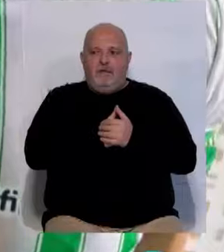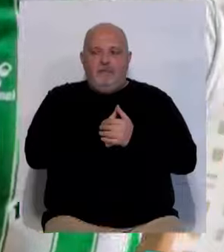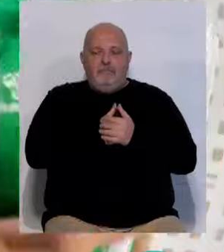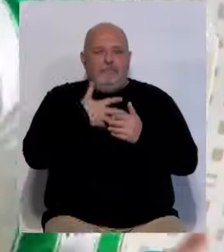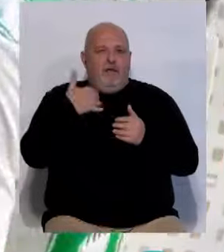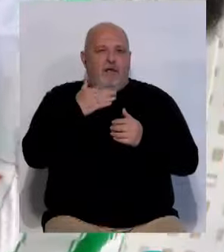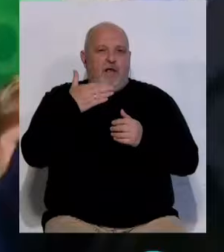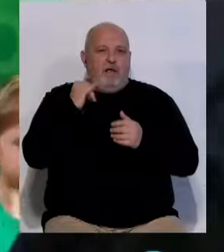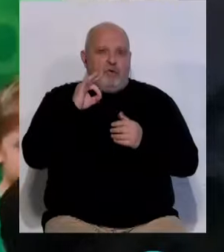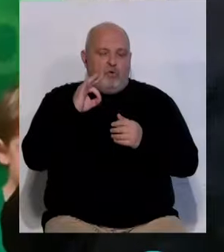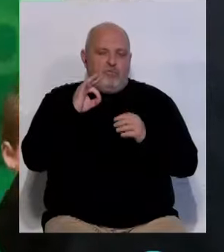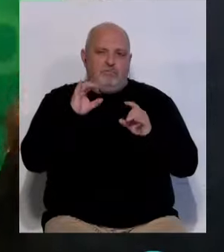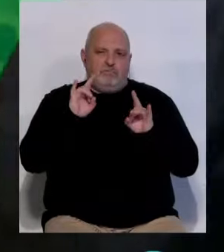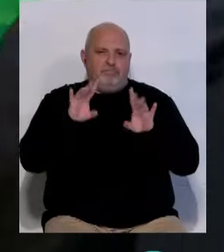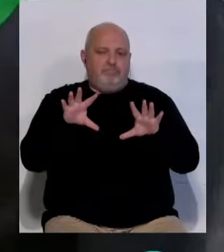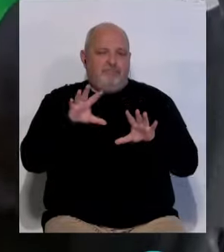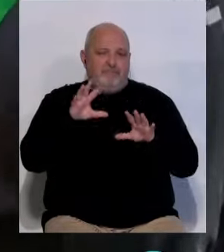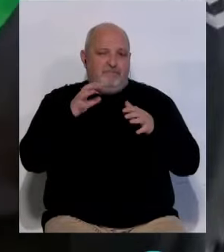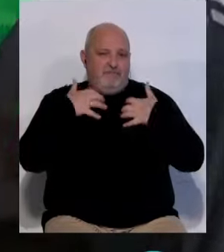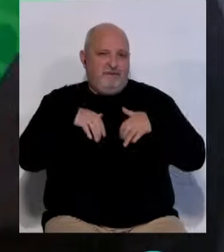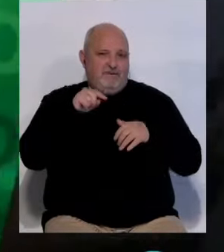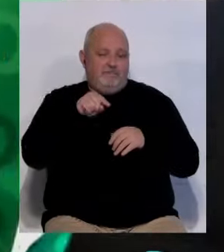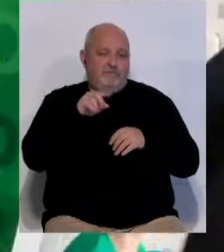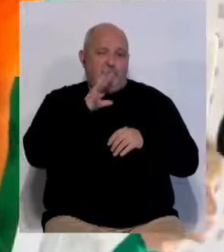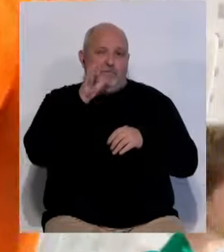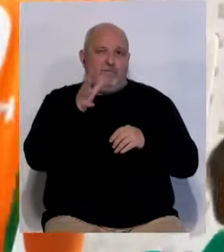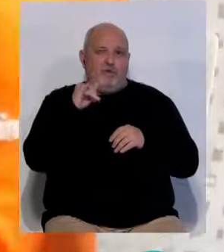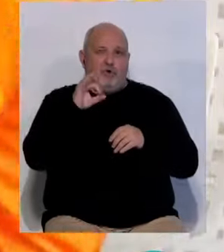isco es una baja sensible para para el real valon p no teniendo en cuenta que isco puede ser ahora